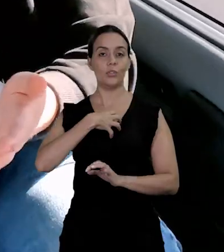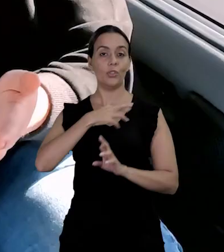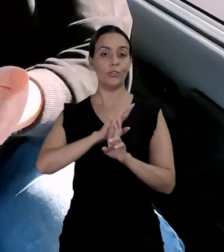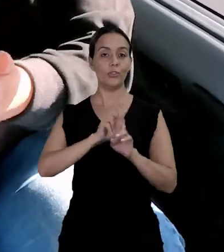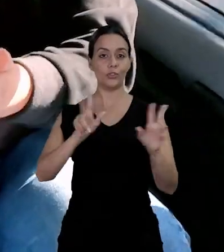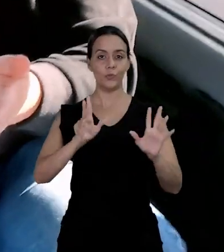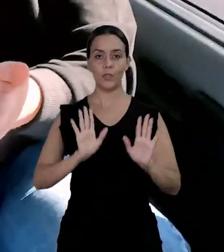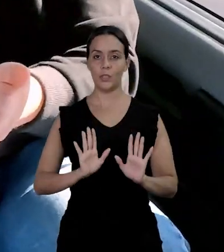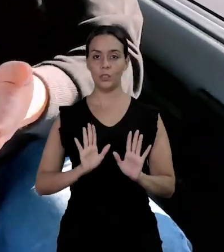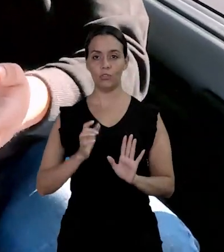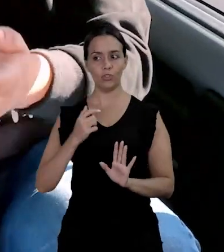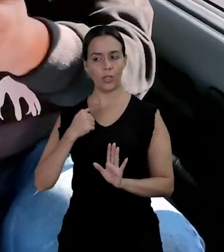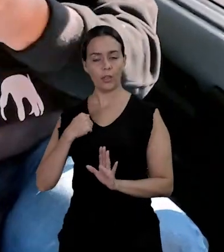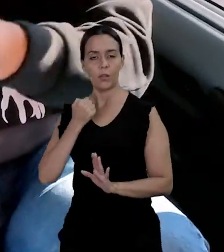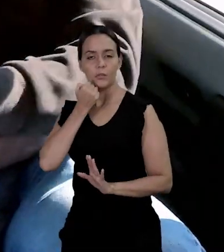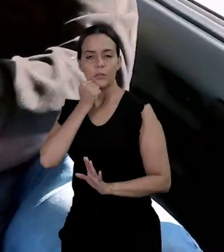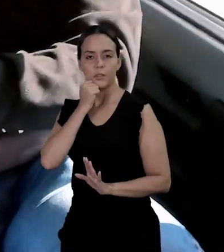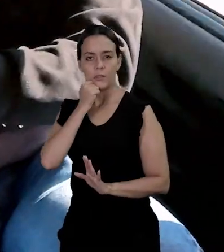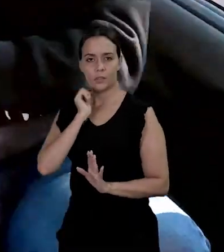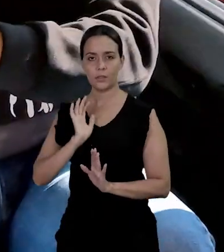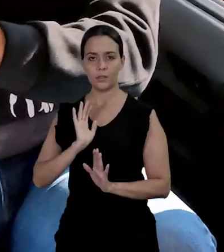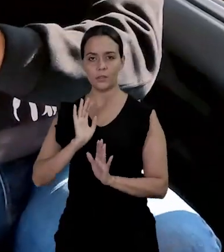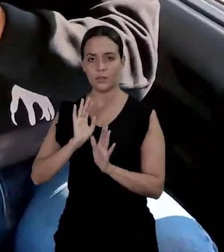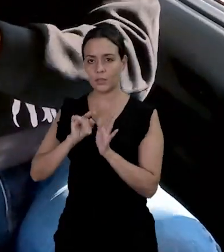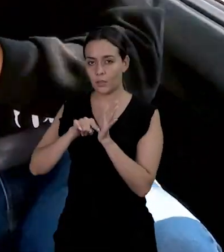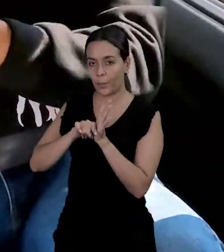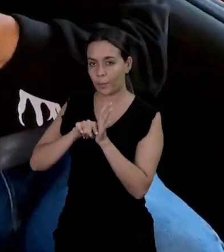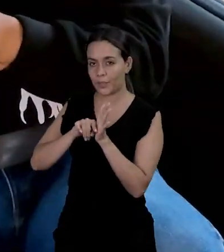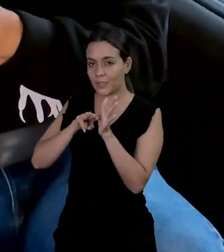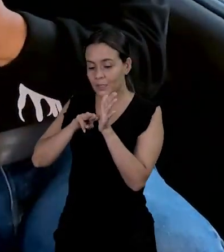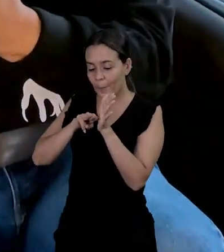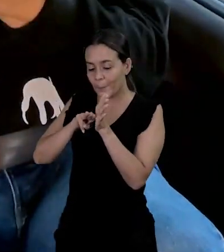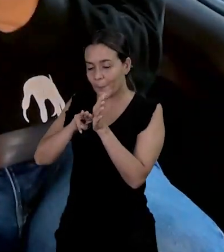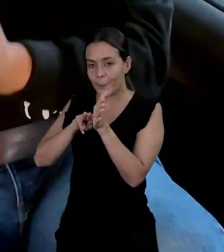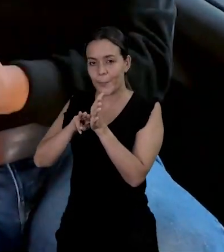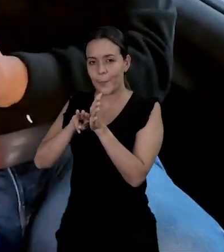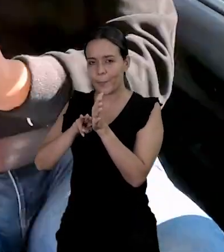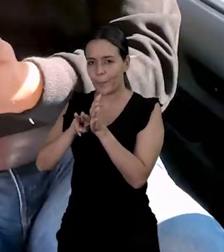como cientista interdisciplinar, é no método Sim. De que todo fenômeno,